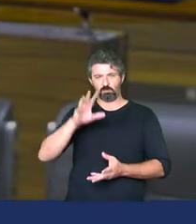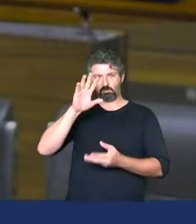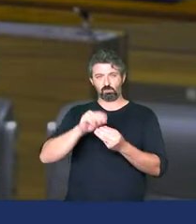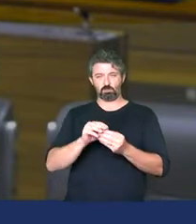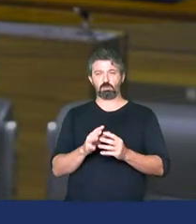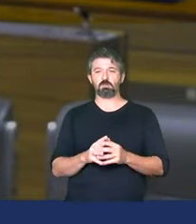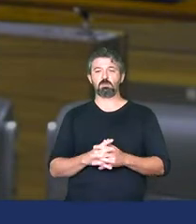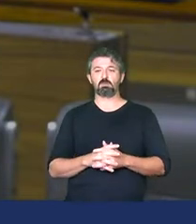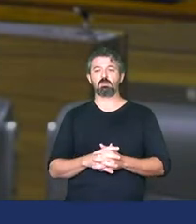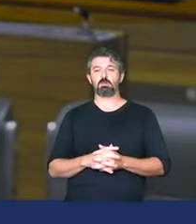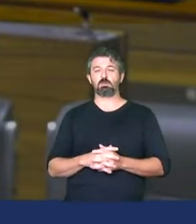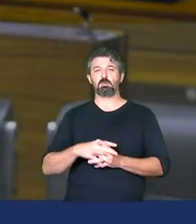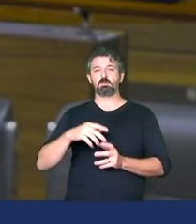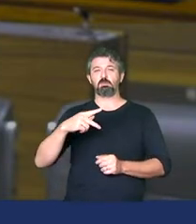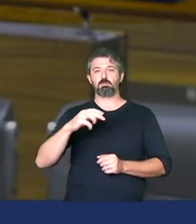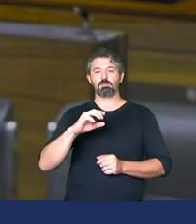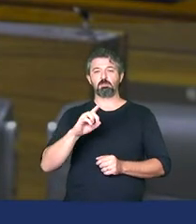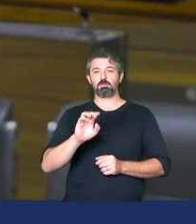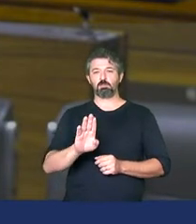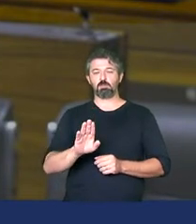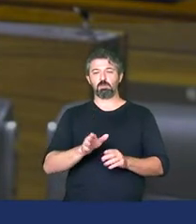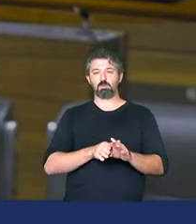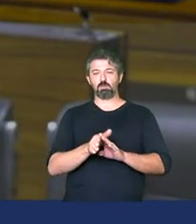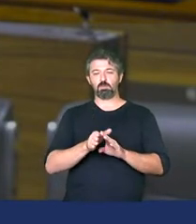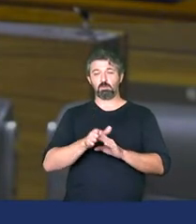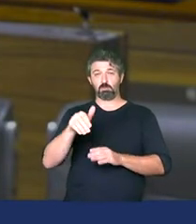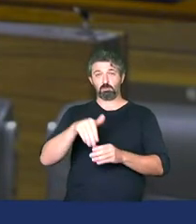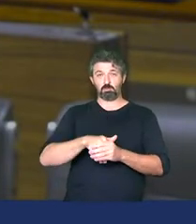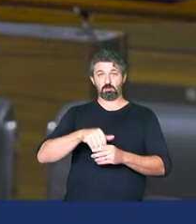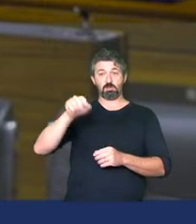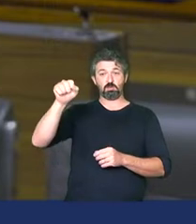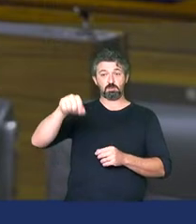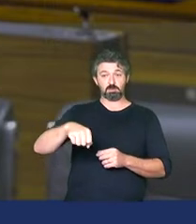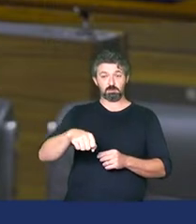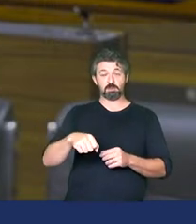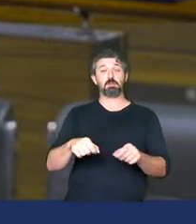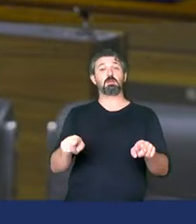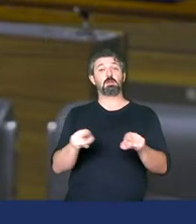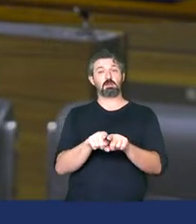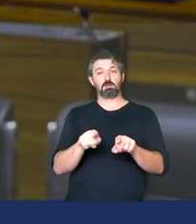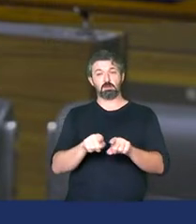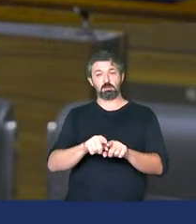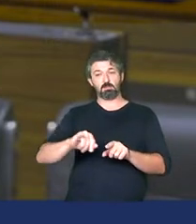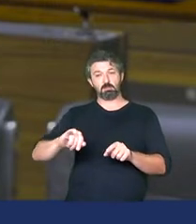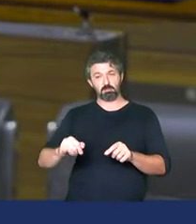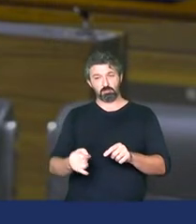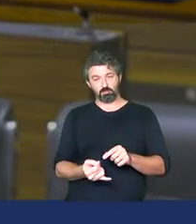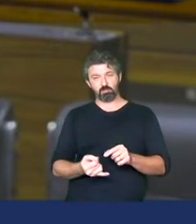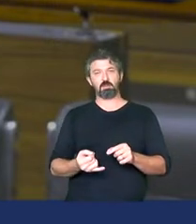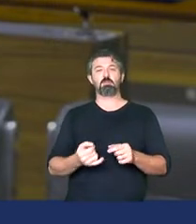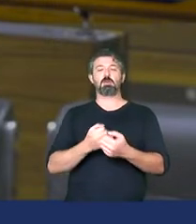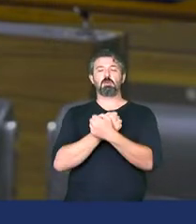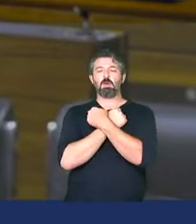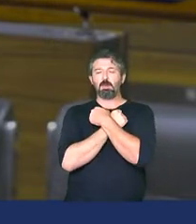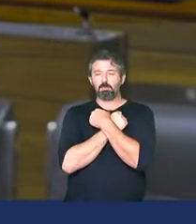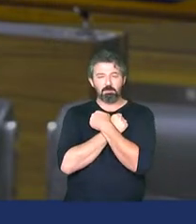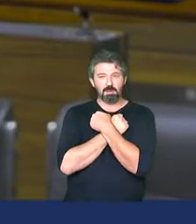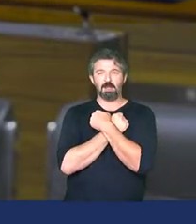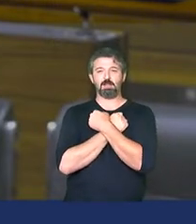[PRESIDENTE]: PCDOB. [SOA A CAMPAINHA] [DEPUTADO]: PARA CONCLUIR COM O VOTO, PRESIDENTE, O PCDOB ENCAMINHA O VOTO SIM, AO MESMO TEMPO EM QUE APROVEITA PARA DAR UM